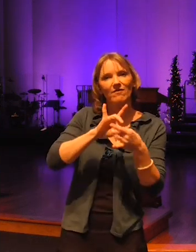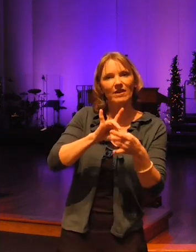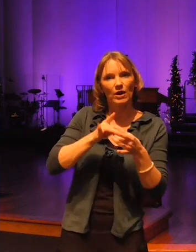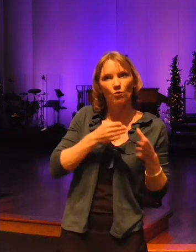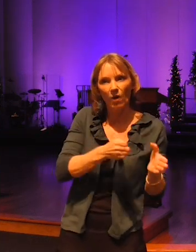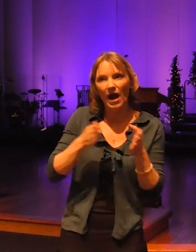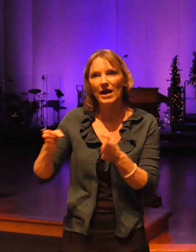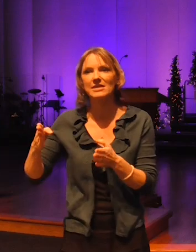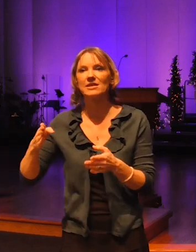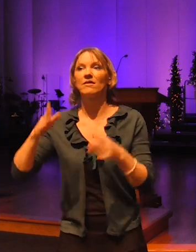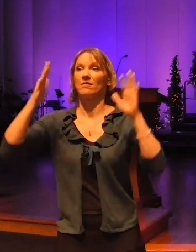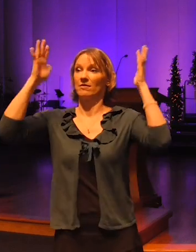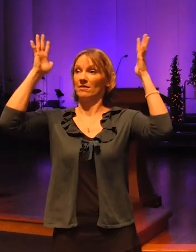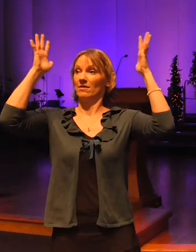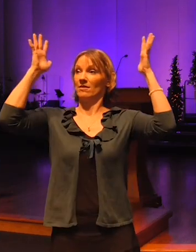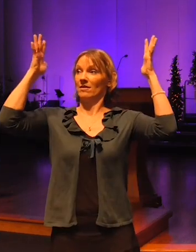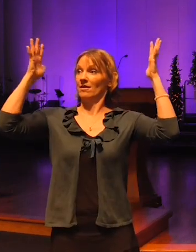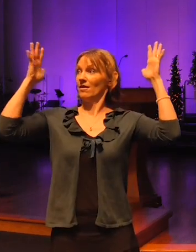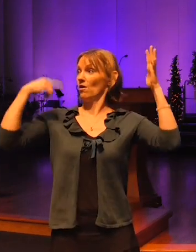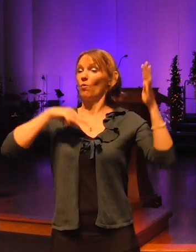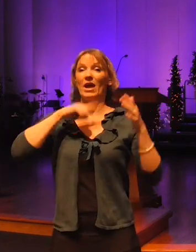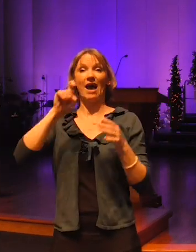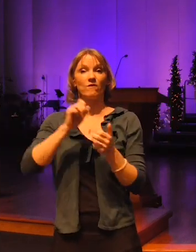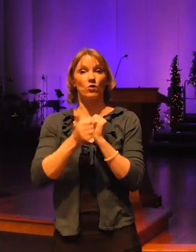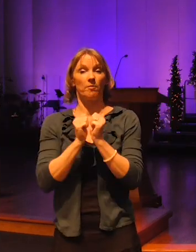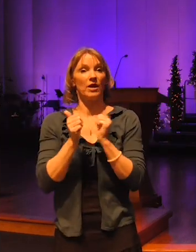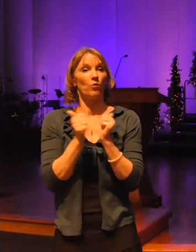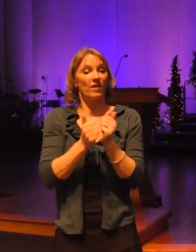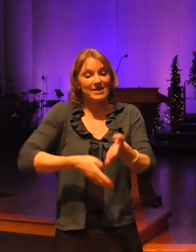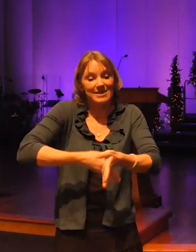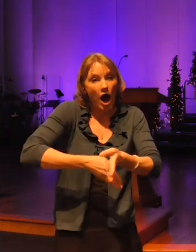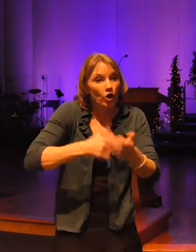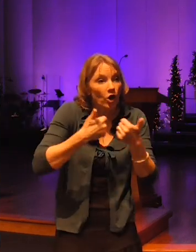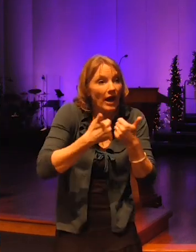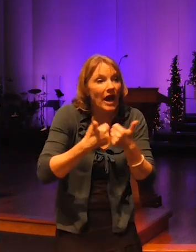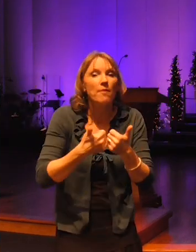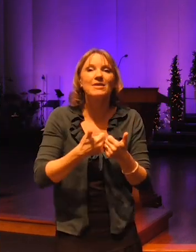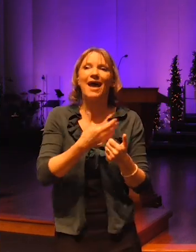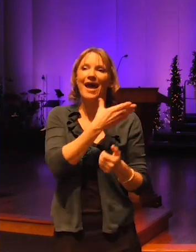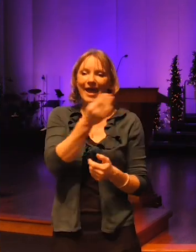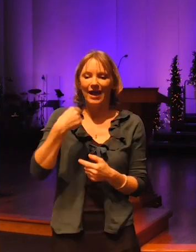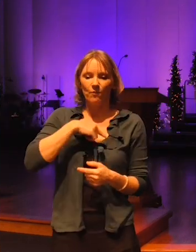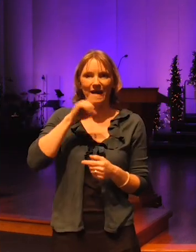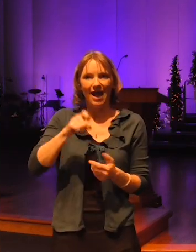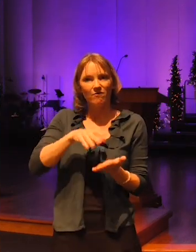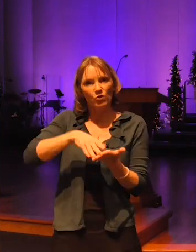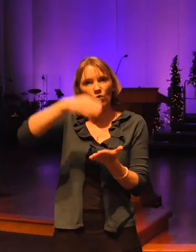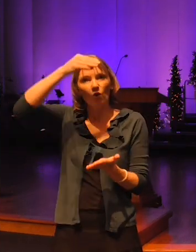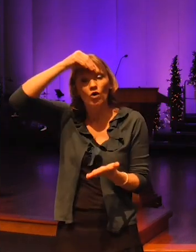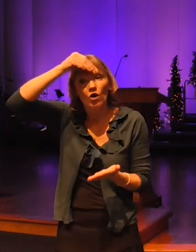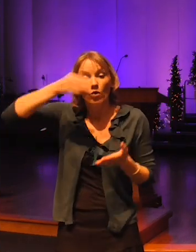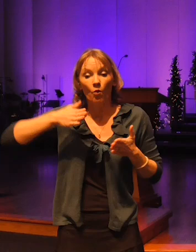el tiempo de la gente y, sin embargo, tenemos que aprender que la forma en que crecemos como iglesia es no decir Hola, nuestra